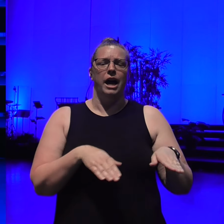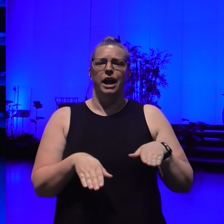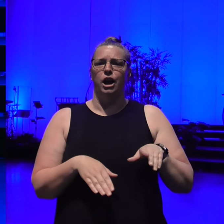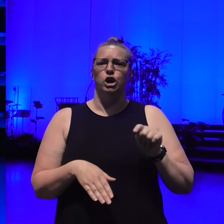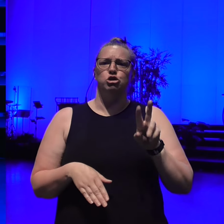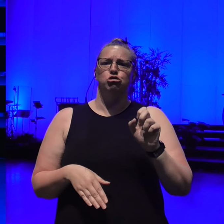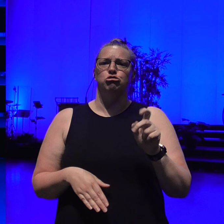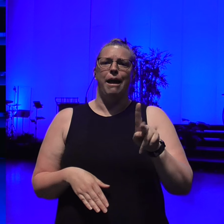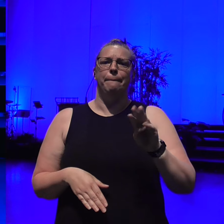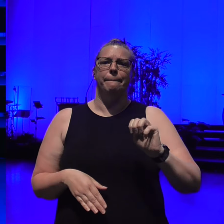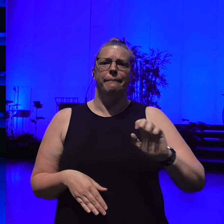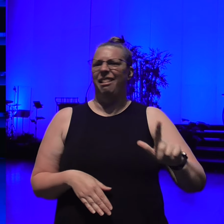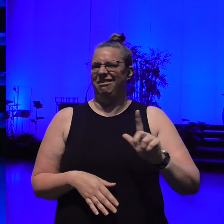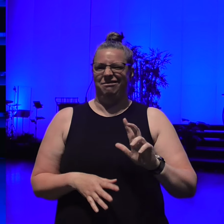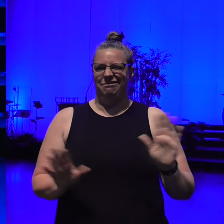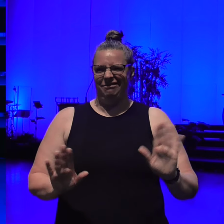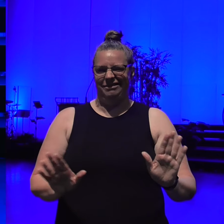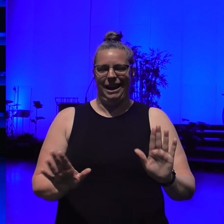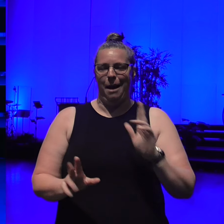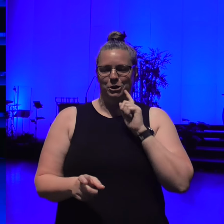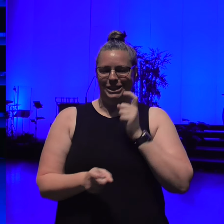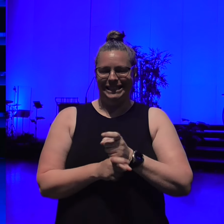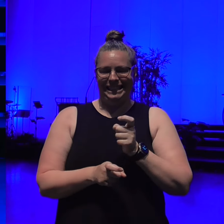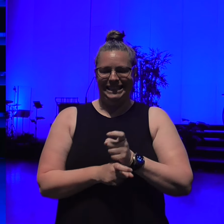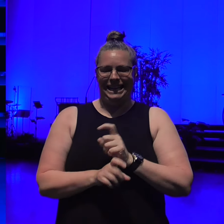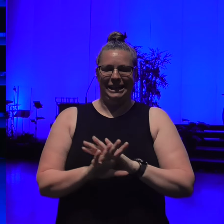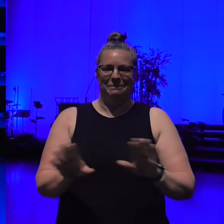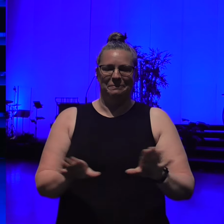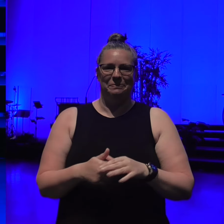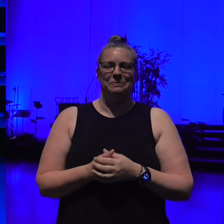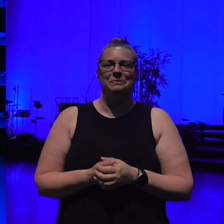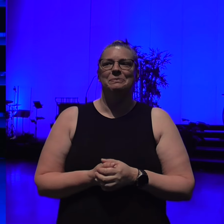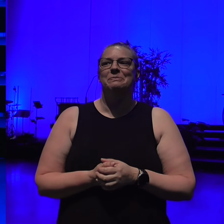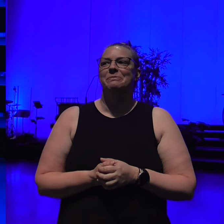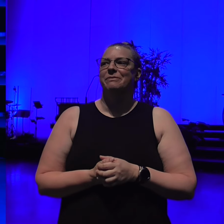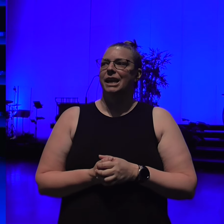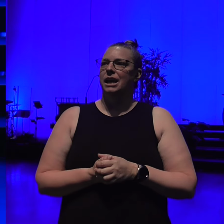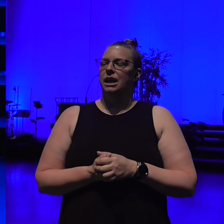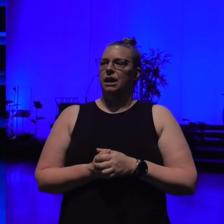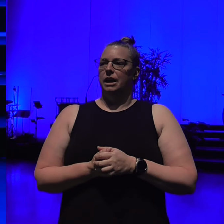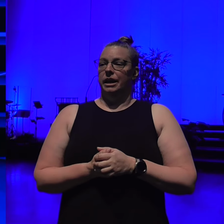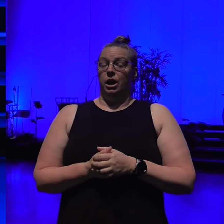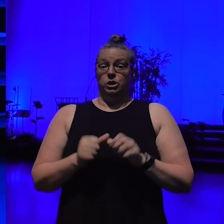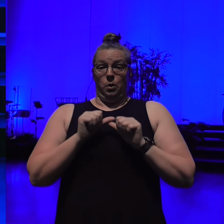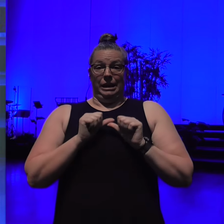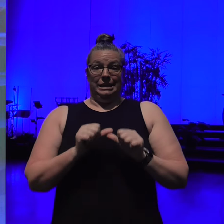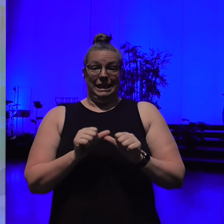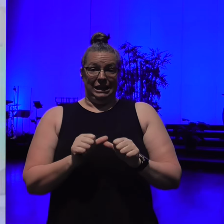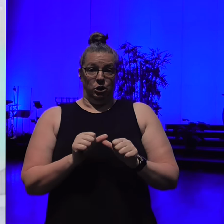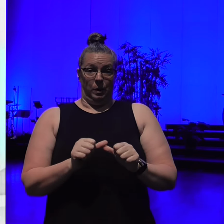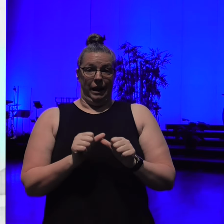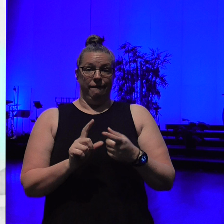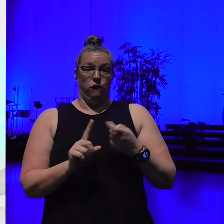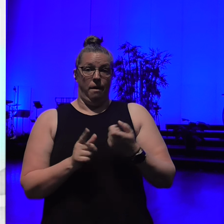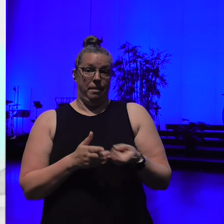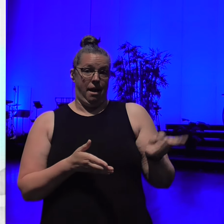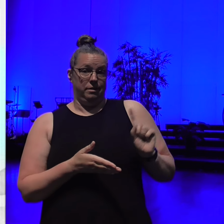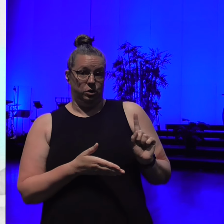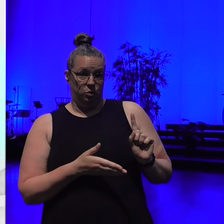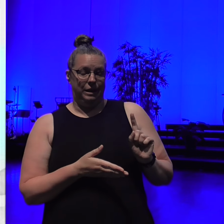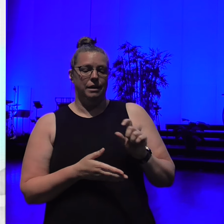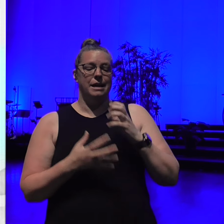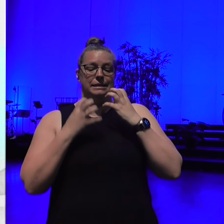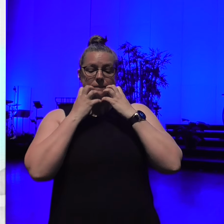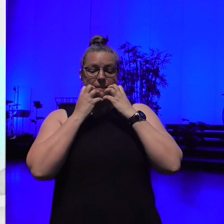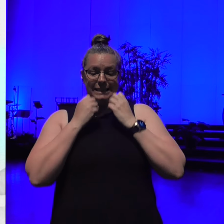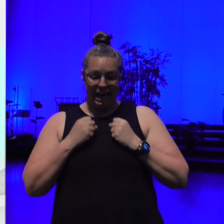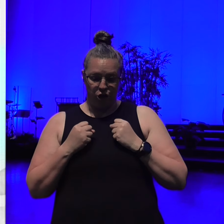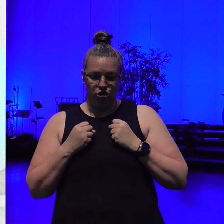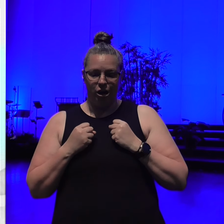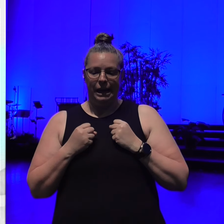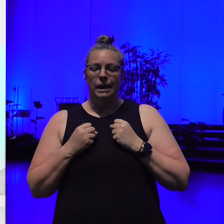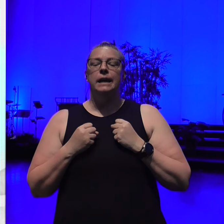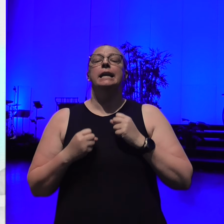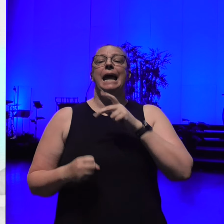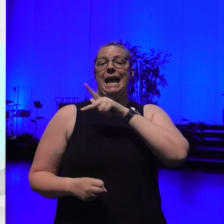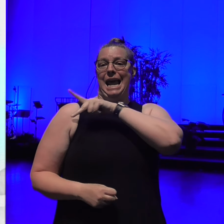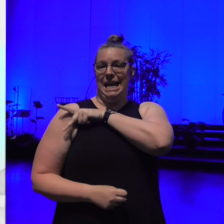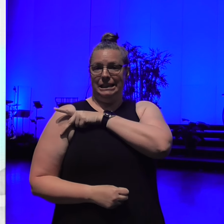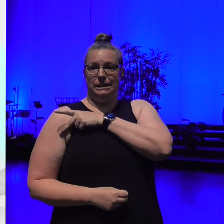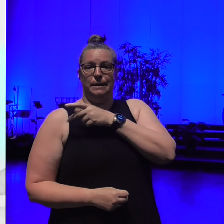Así que continúo con una serie esta mañana uh intimidad sagrada sobre